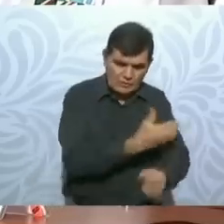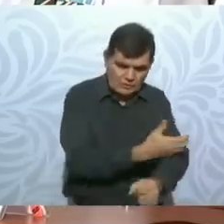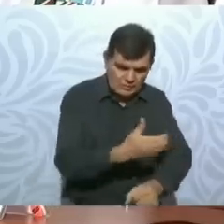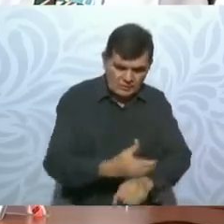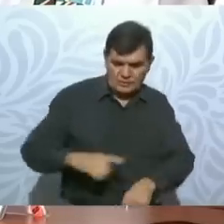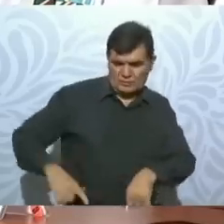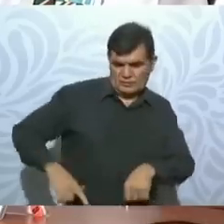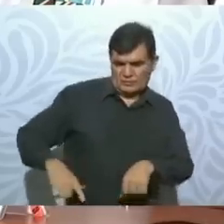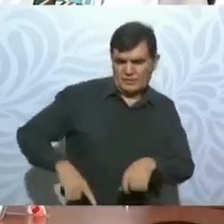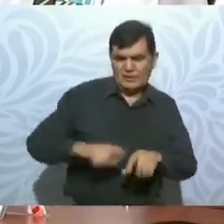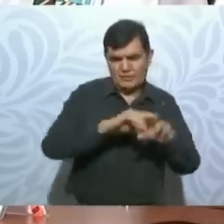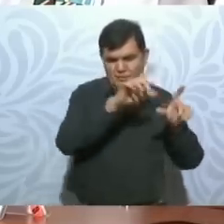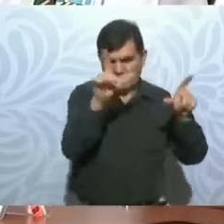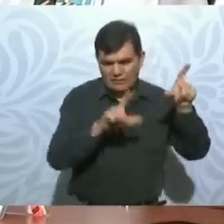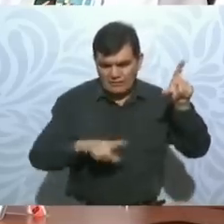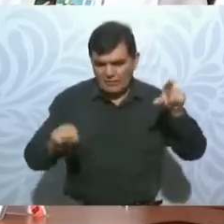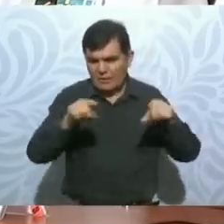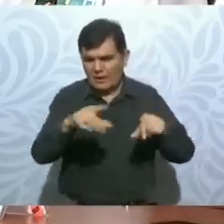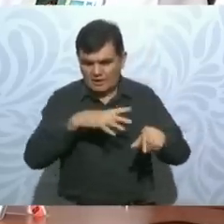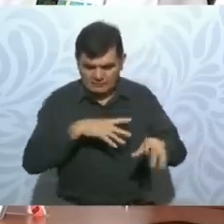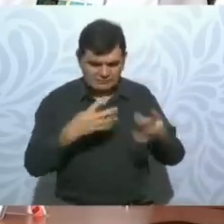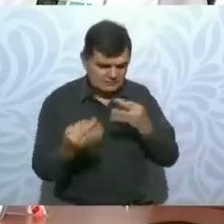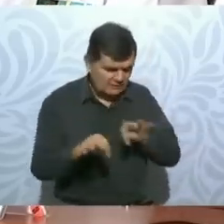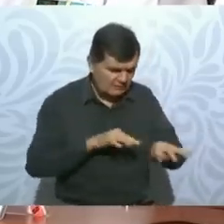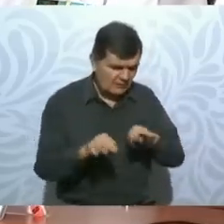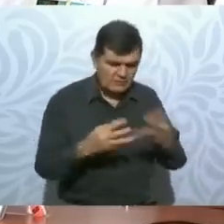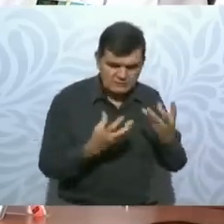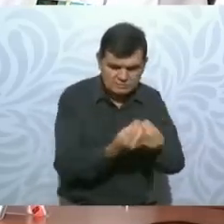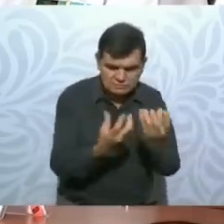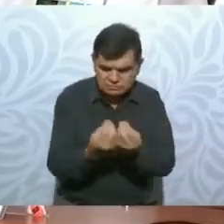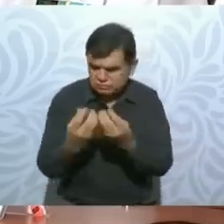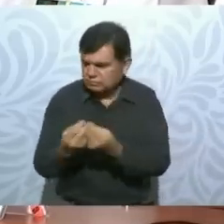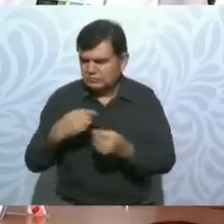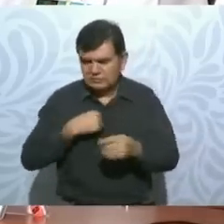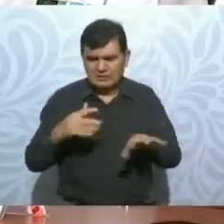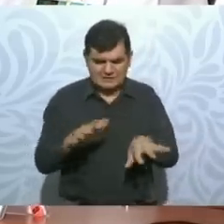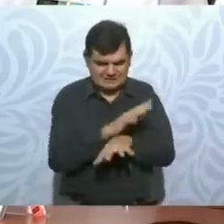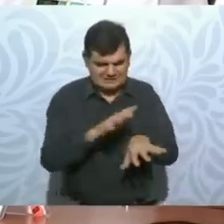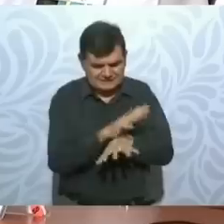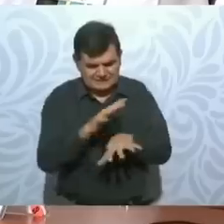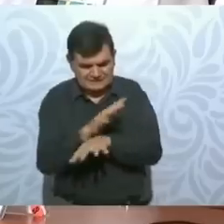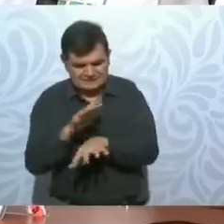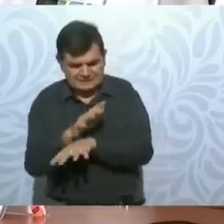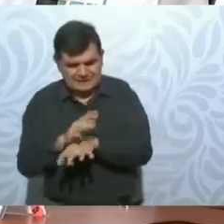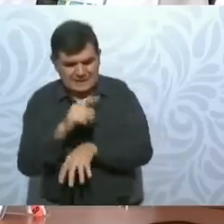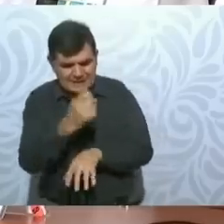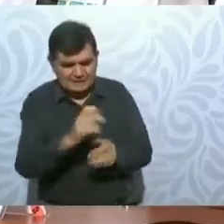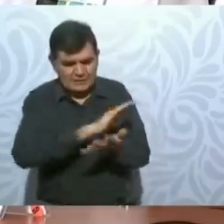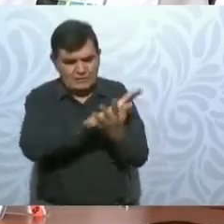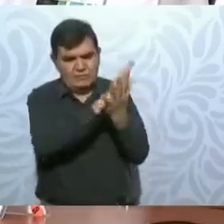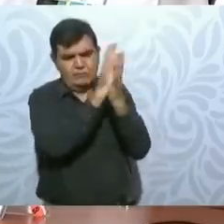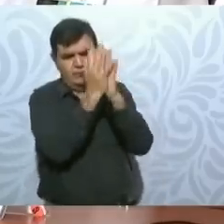República en esta tarea y en este cambio que hará de México un nuevo país en el que todos